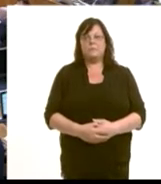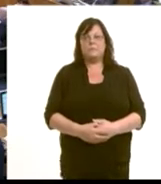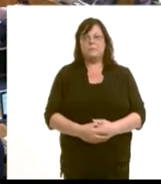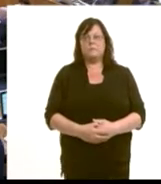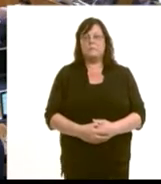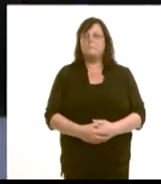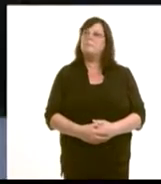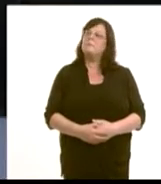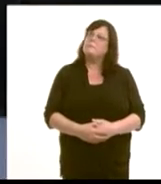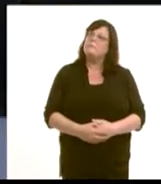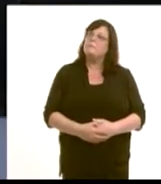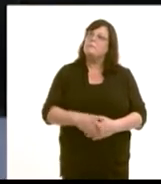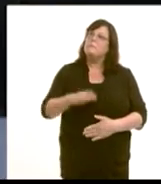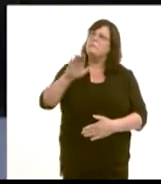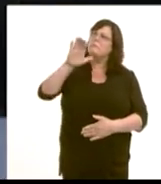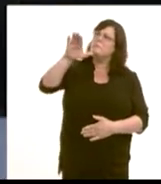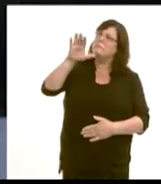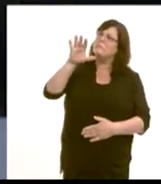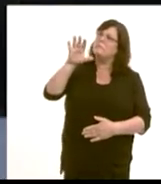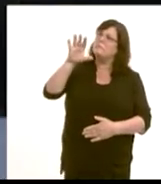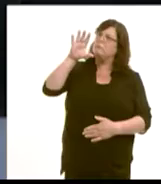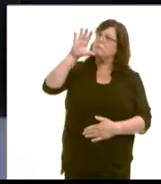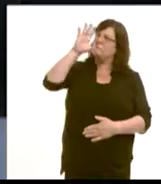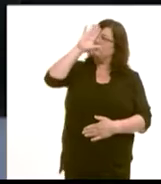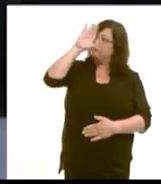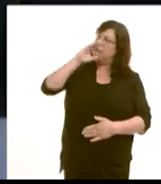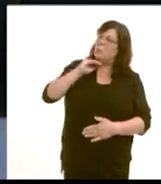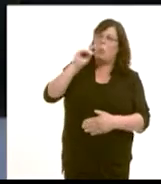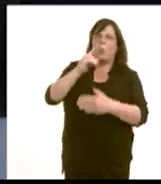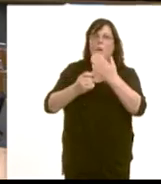OAQ(5)0089(FM)[W] Carwyn Jones: Dros y 10 mlynedd diwethaf,